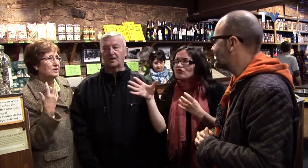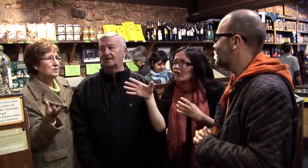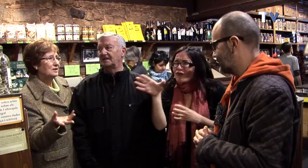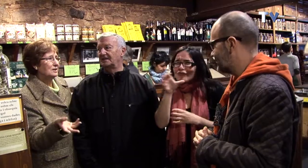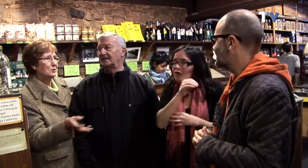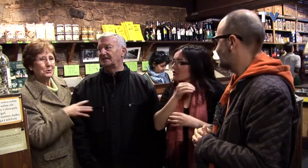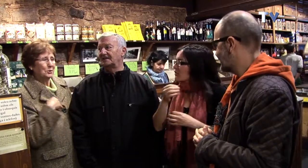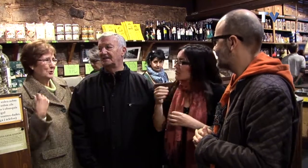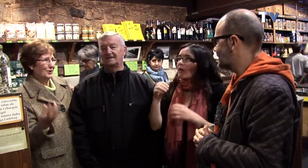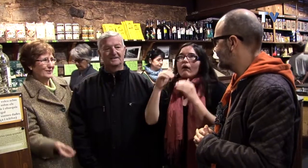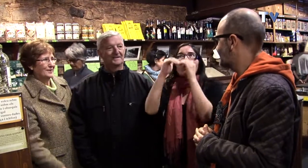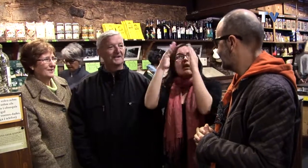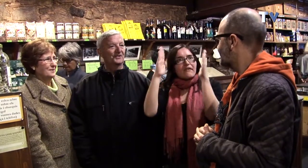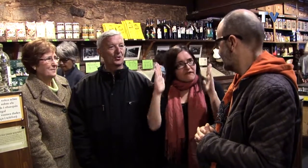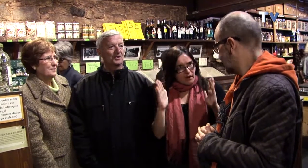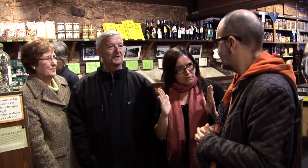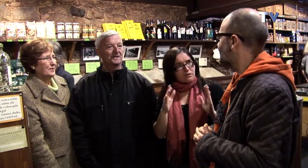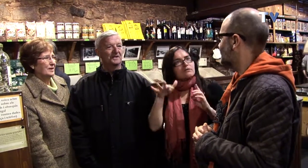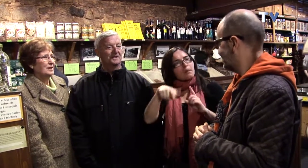Los frutos secos.